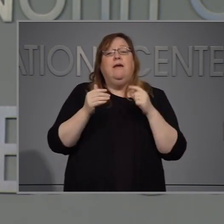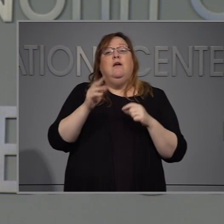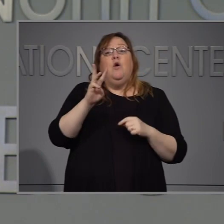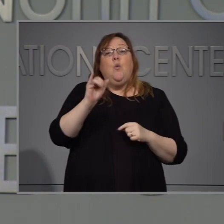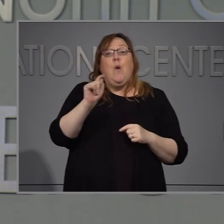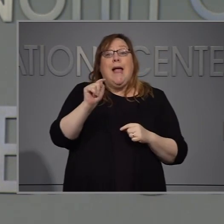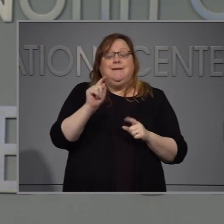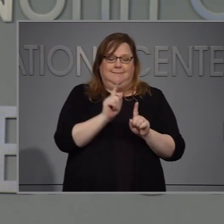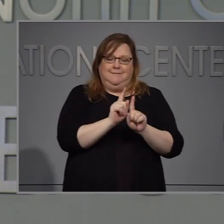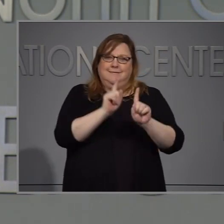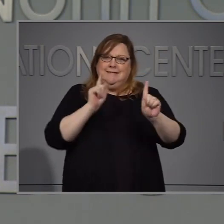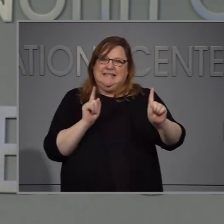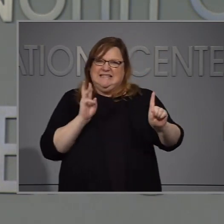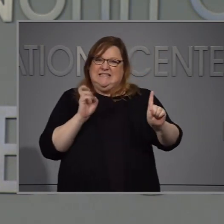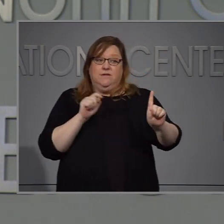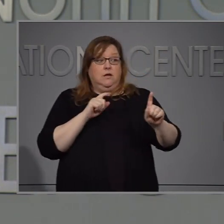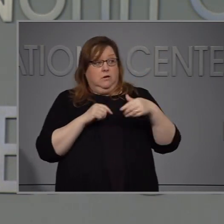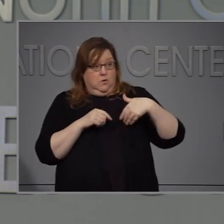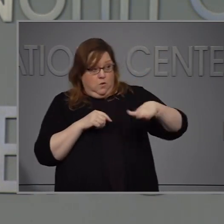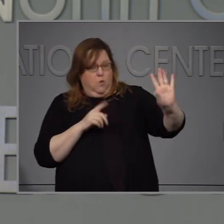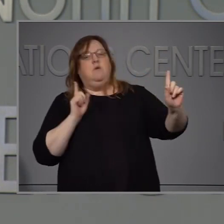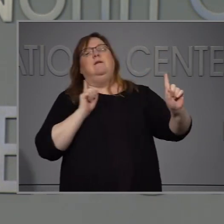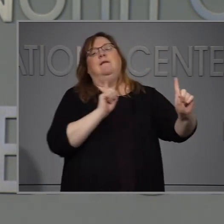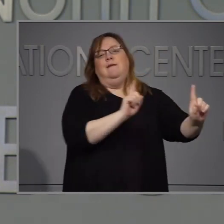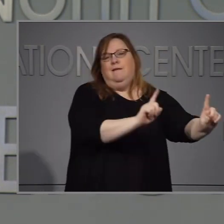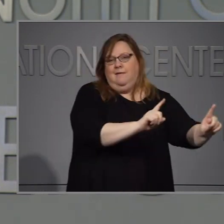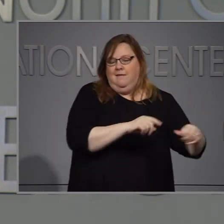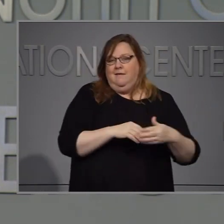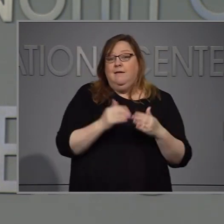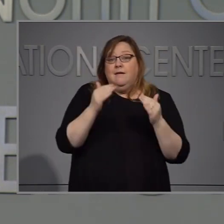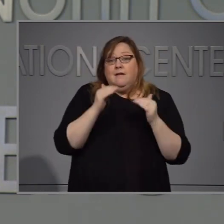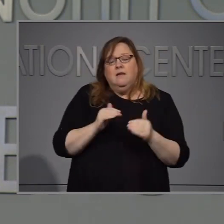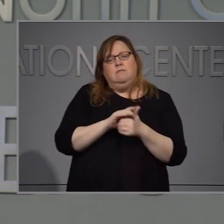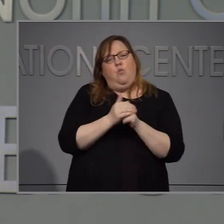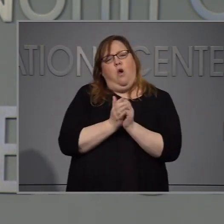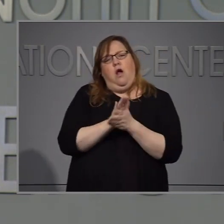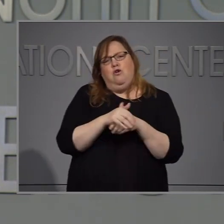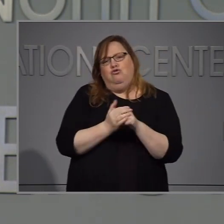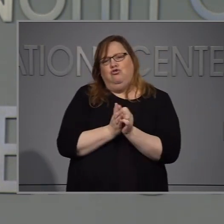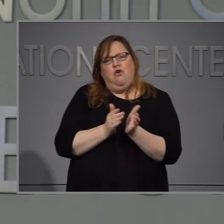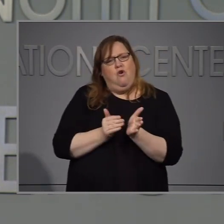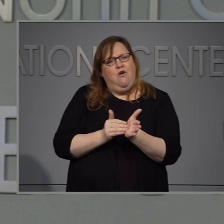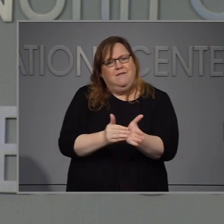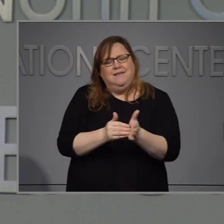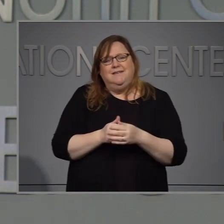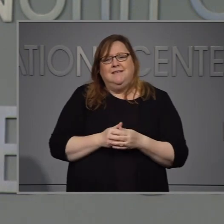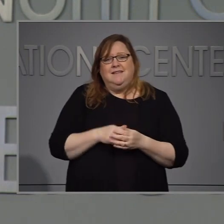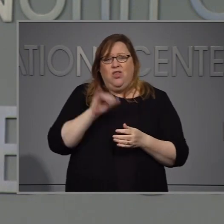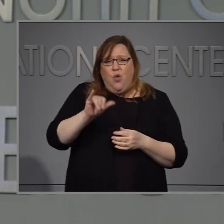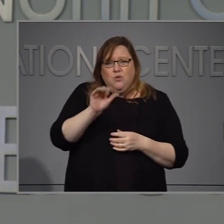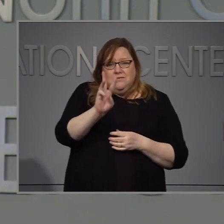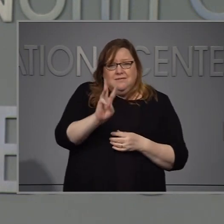seis pies y también a vis y las manos muy segunda y este es la manera como vamos a reducir la